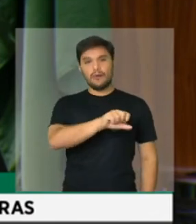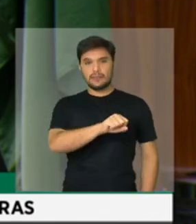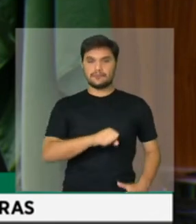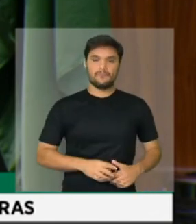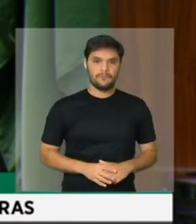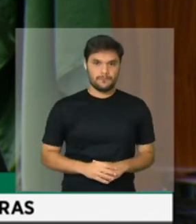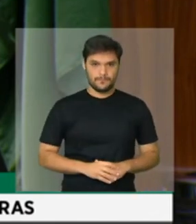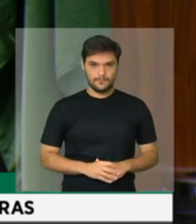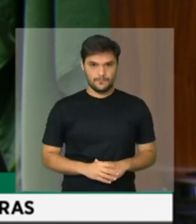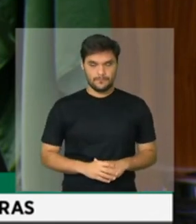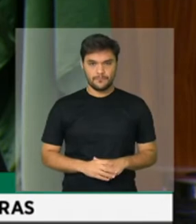DEFENDE O POVO BRASILEIRO. VÃO PRIVATIZAR PARA APOIAR O